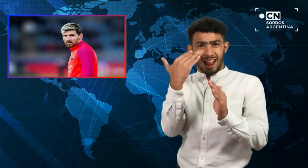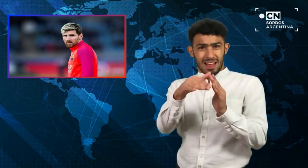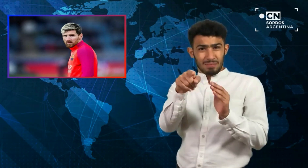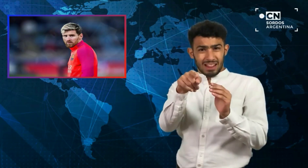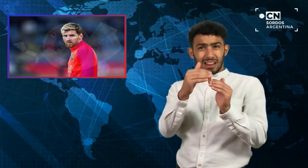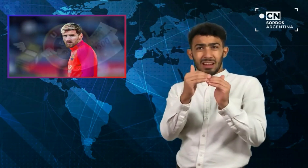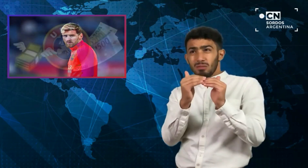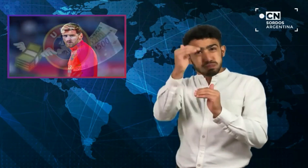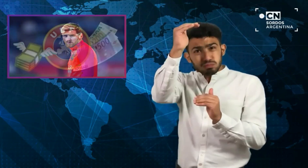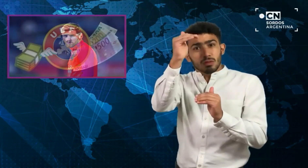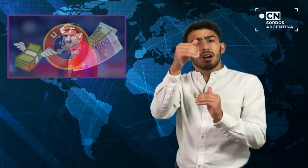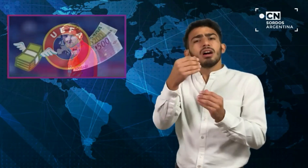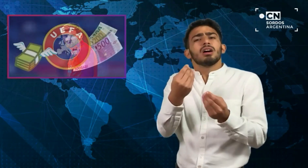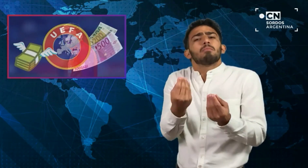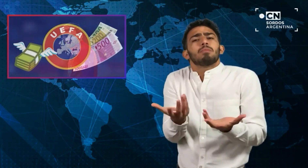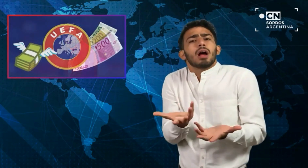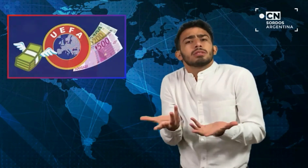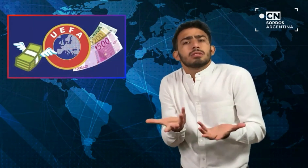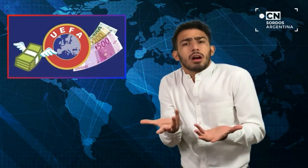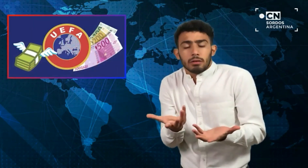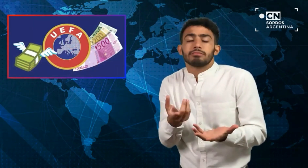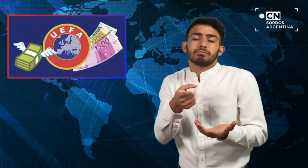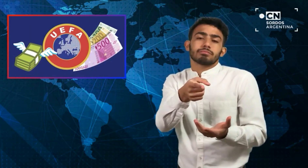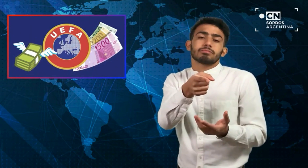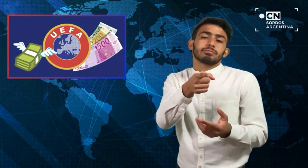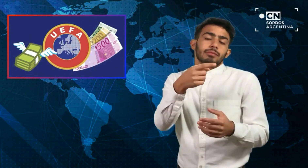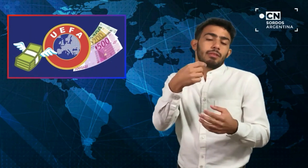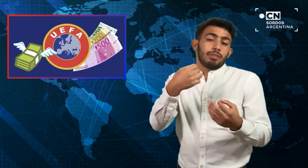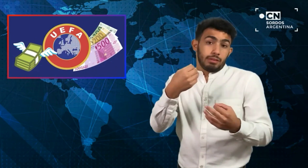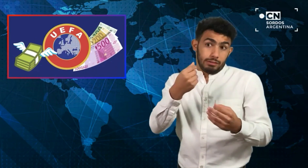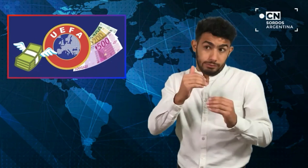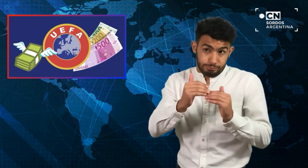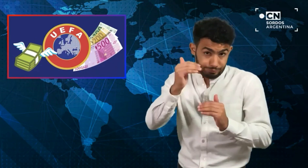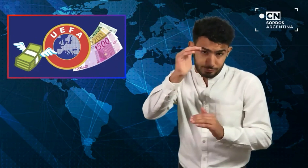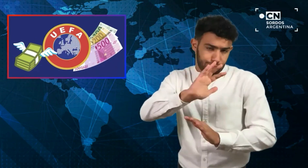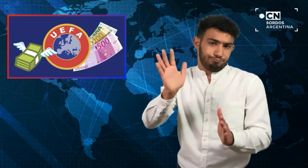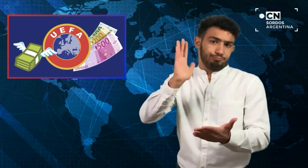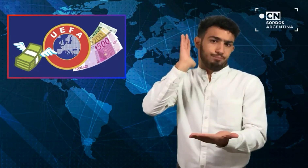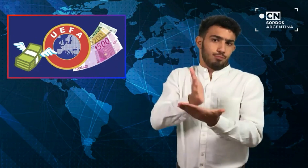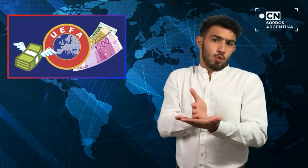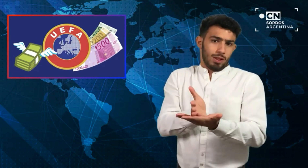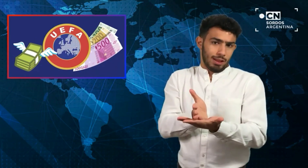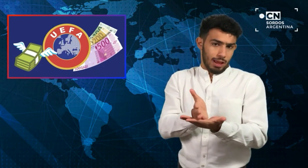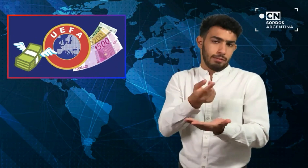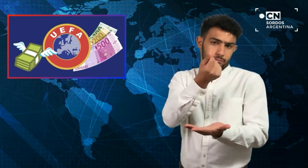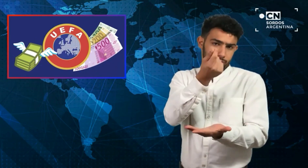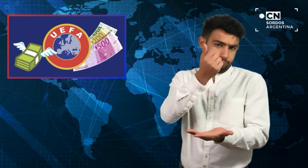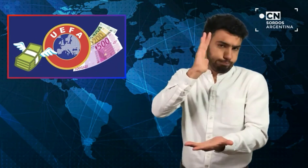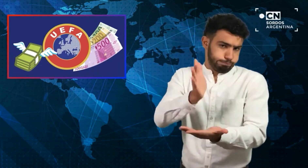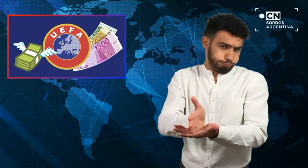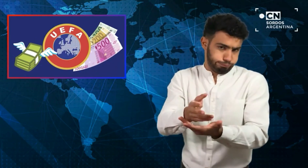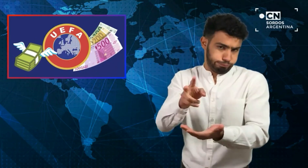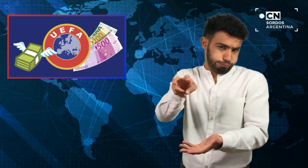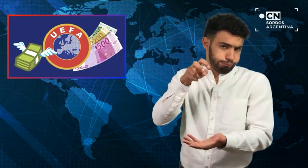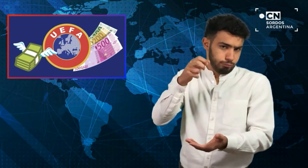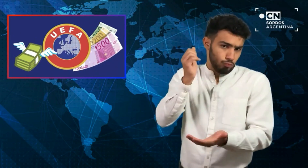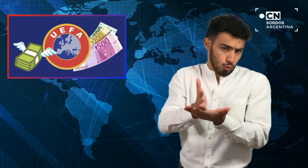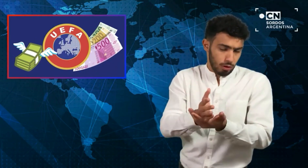¿Qué pasa si se supera el tope? Los castigos arrancan con amonestaciones